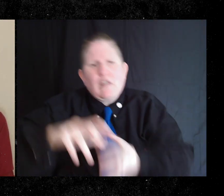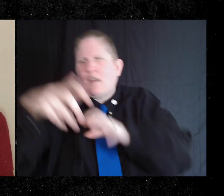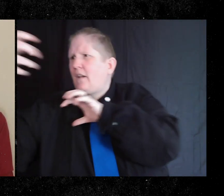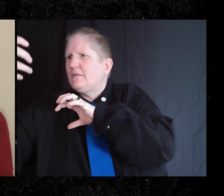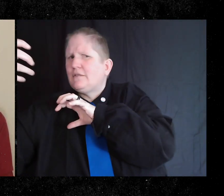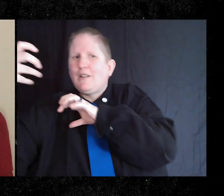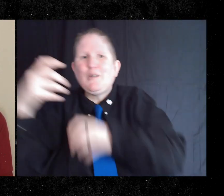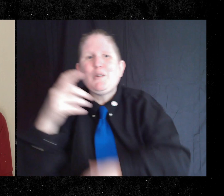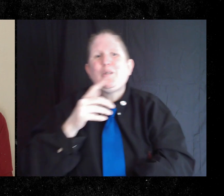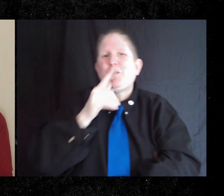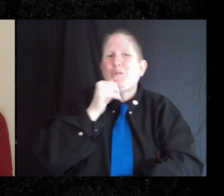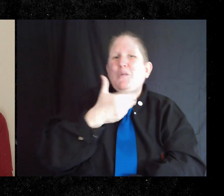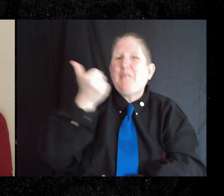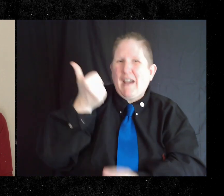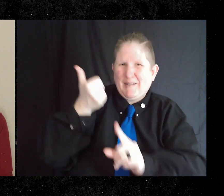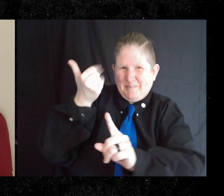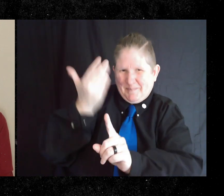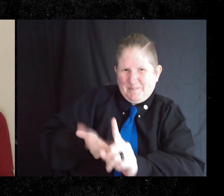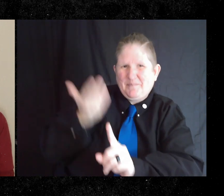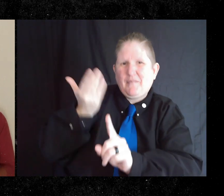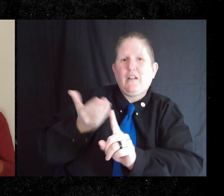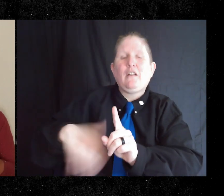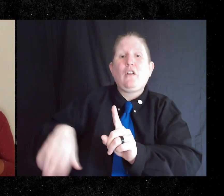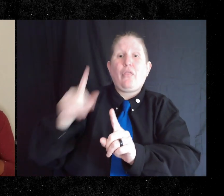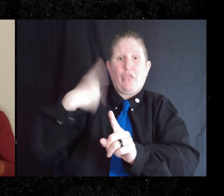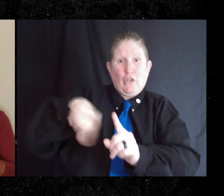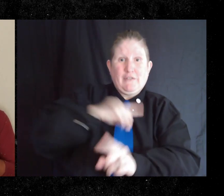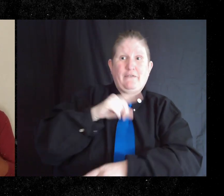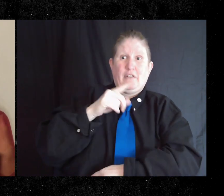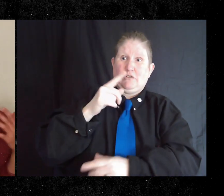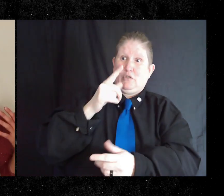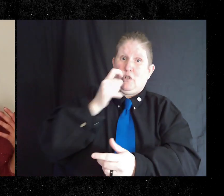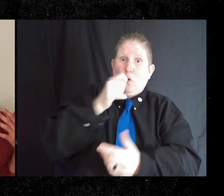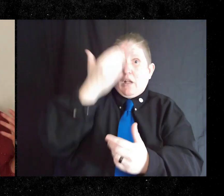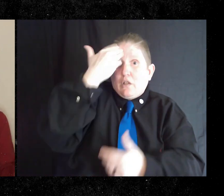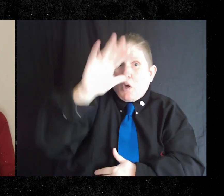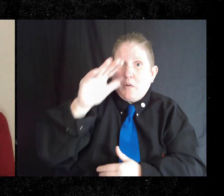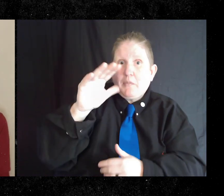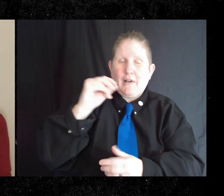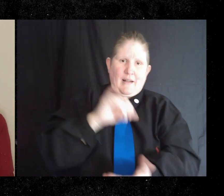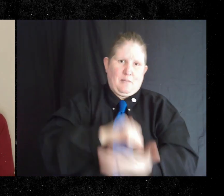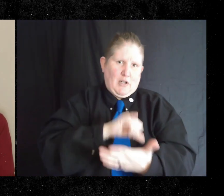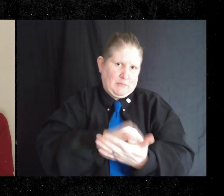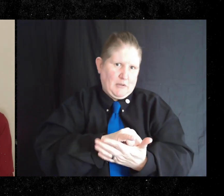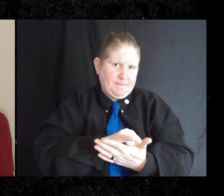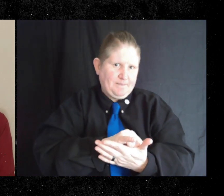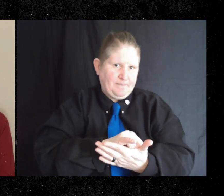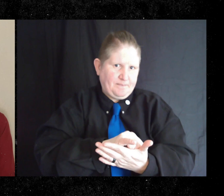Quién mejor para trabajar en tiempos de certeza que aquellos de nosotros que somos incognoscibles e imposibles.